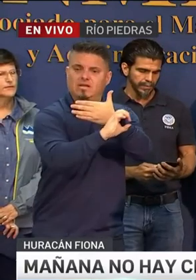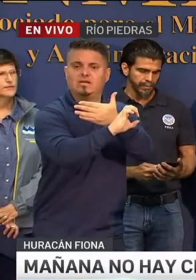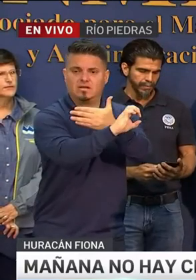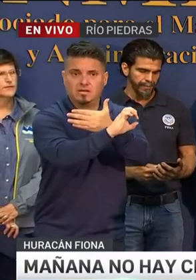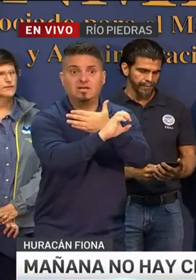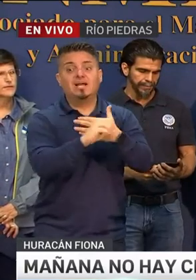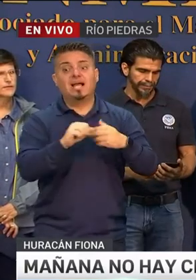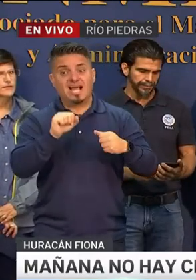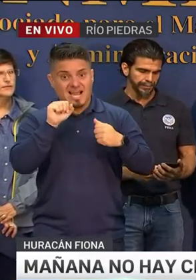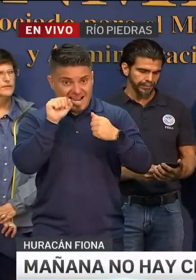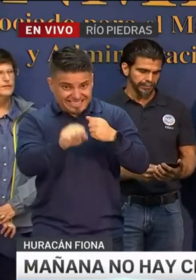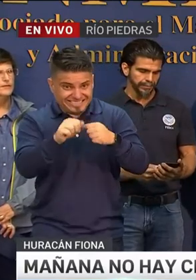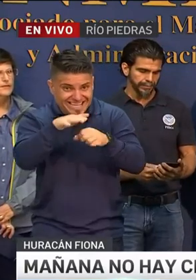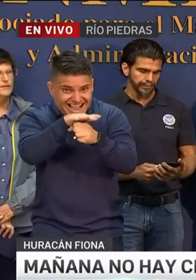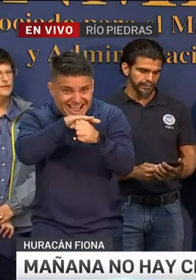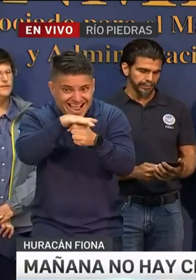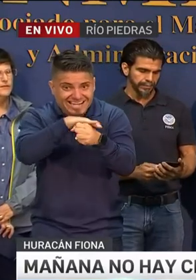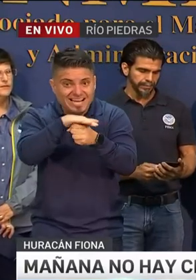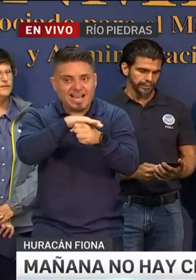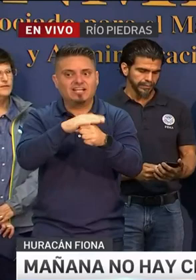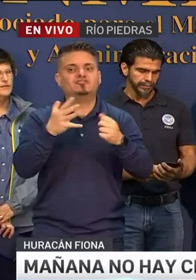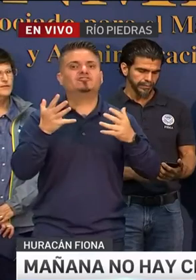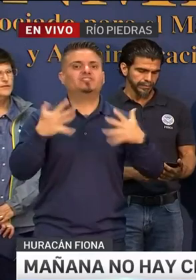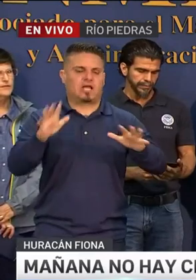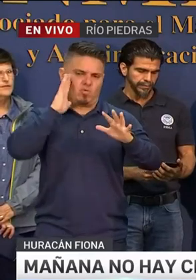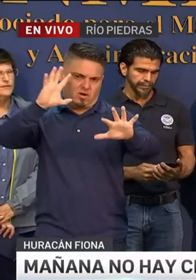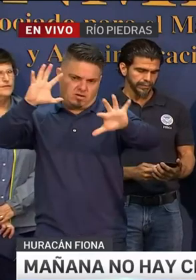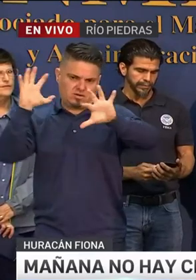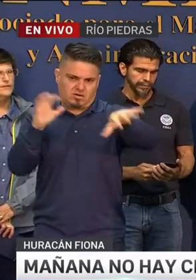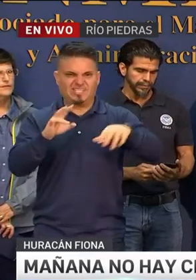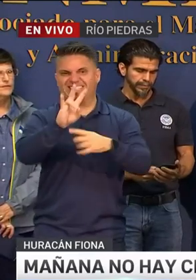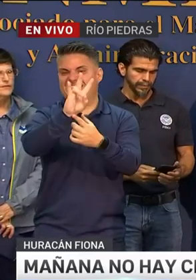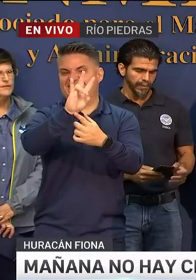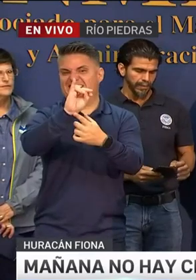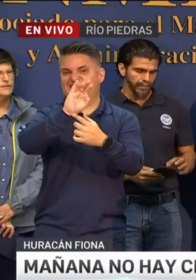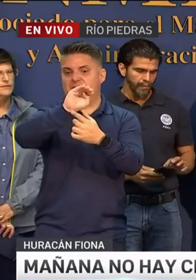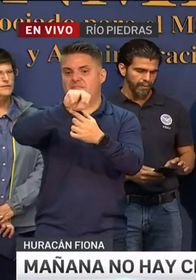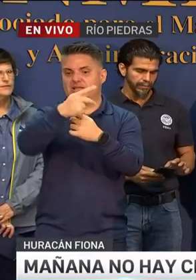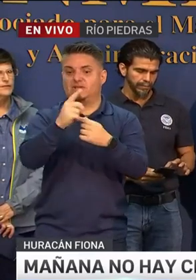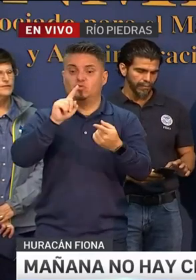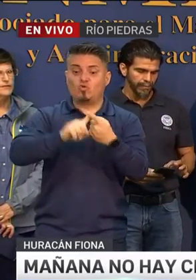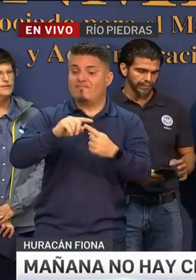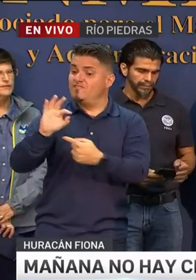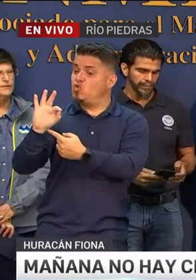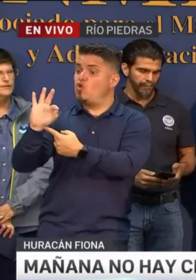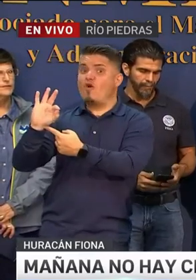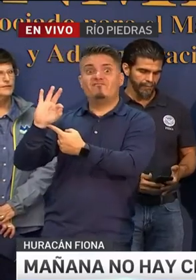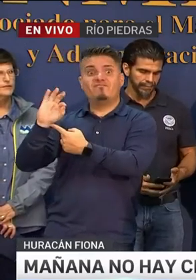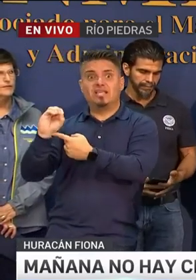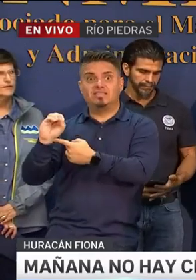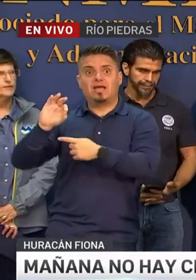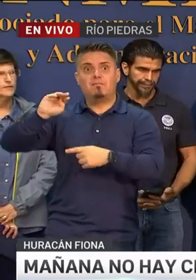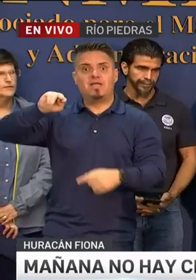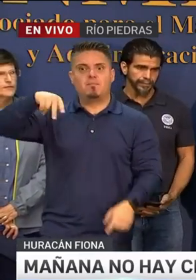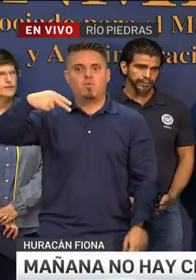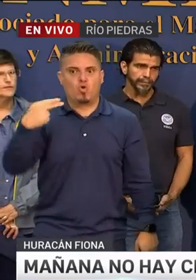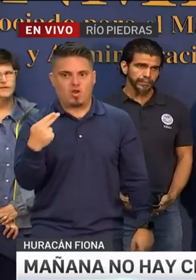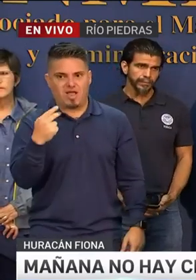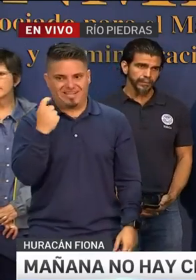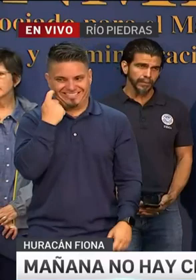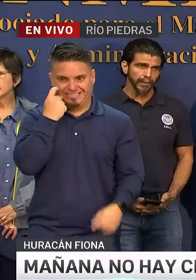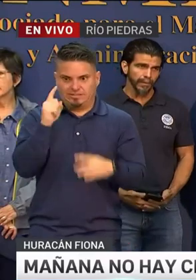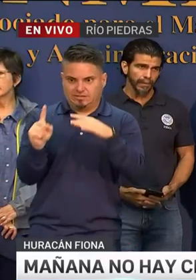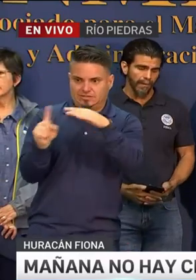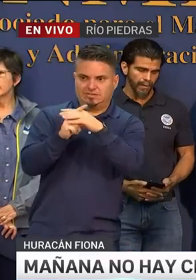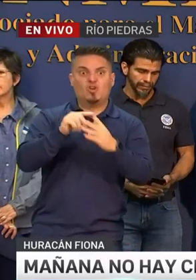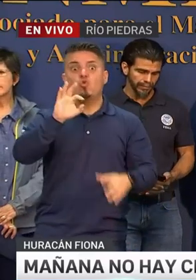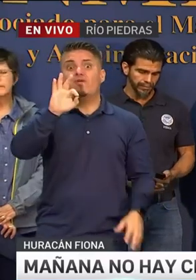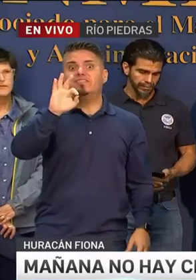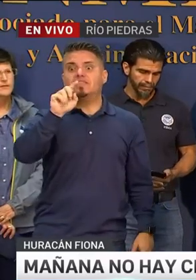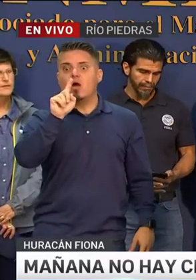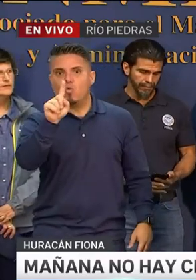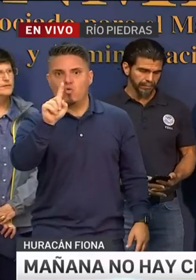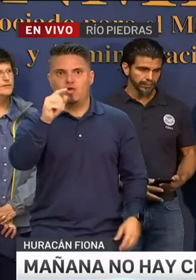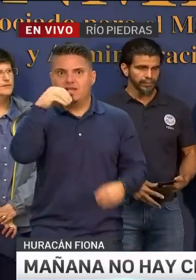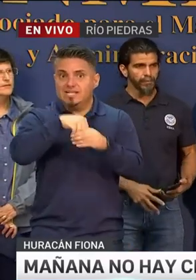ESTAR VOLTEANDO, CORRIENDO A LO